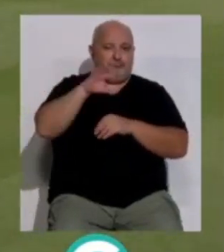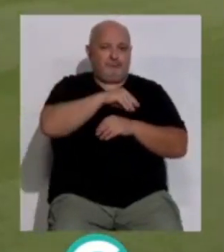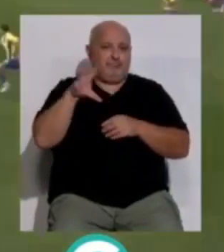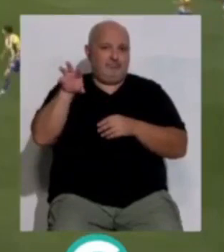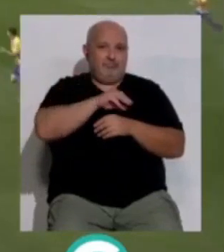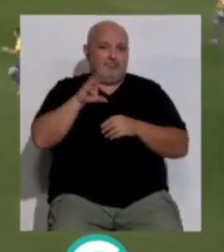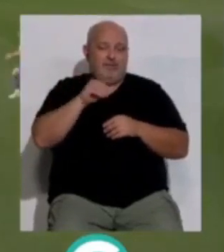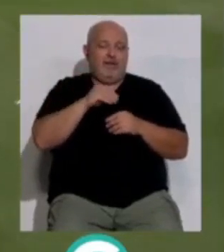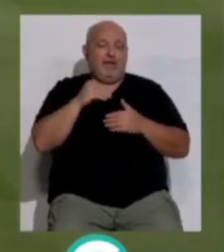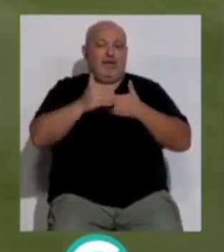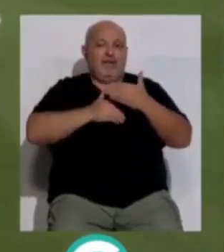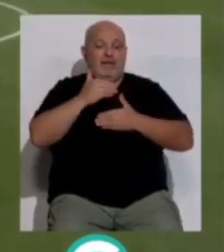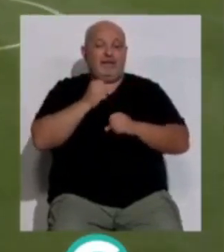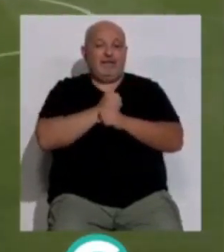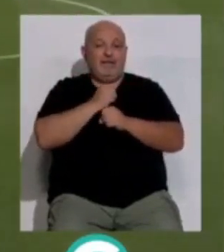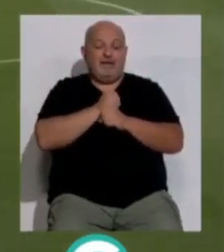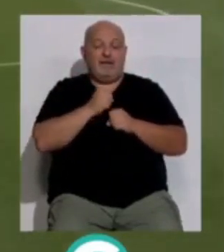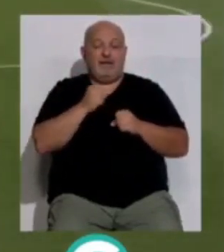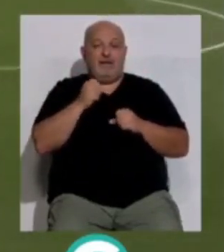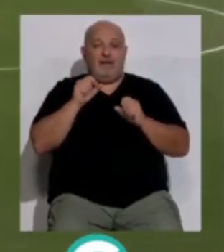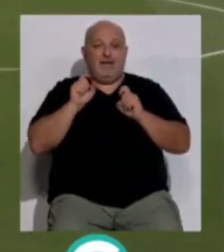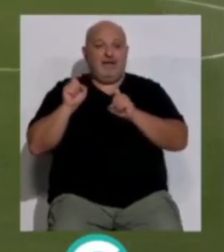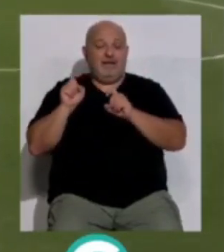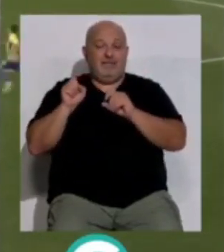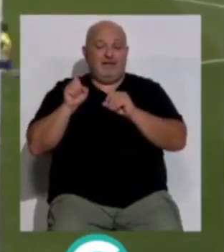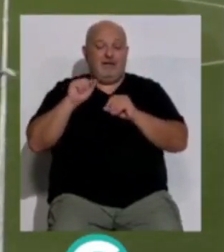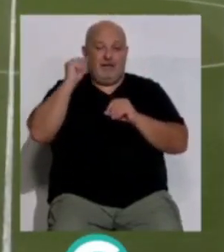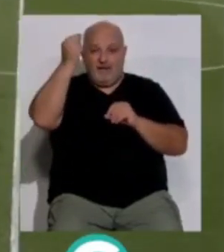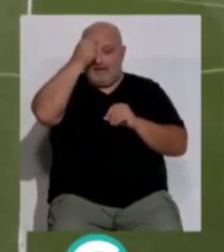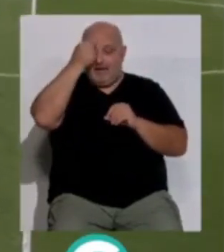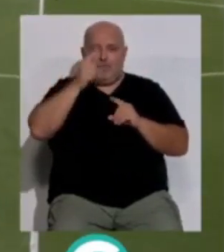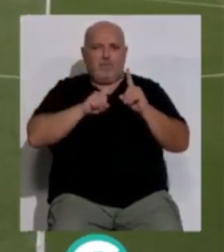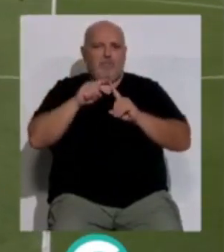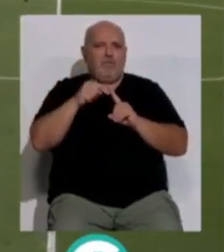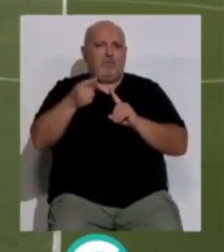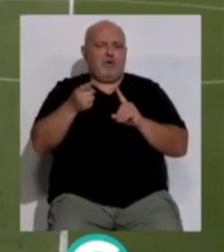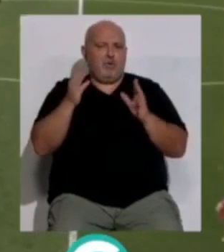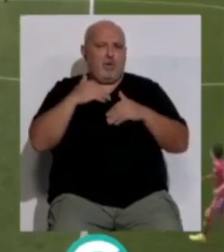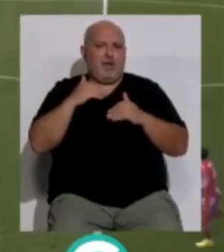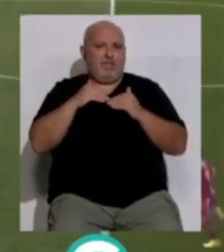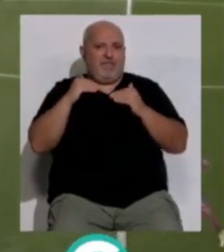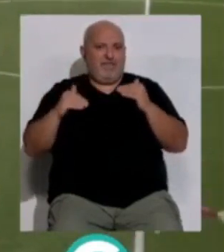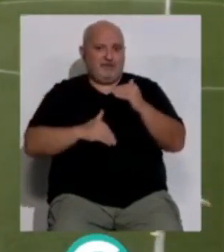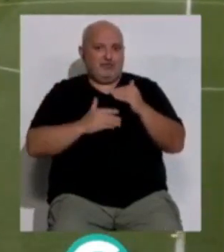lógicamente a través de ese trabajo cualificado no tener de descensos verdad que en los últimos